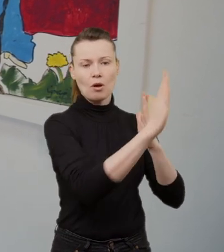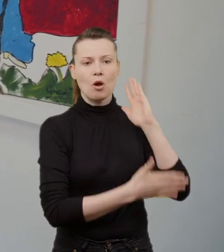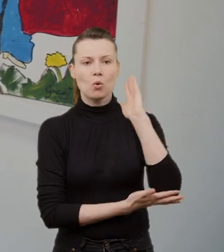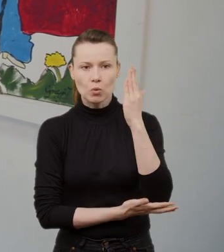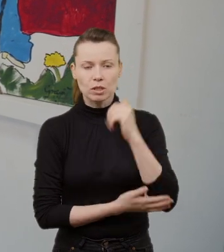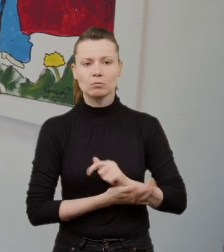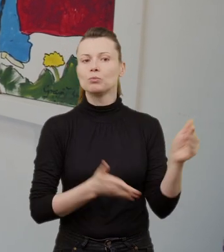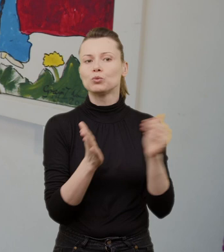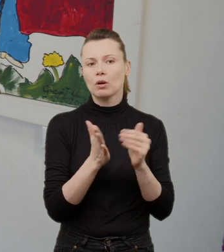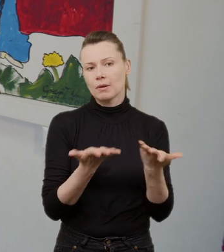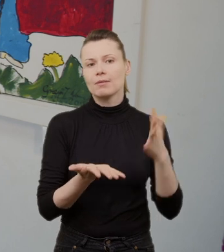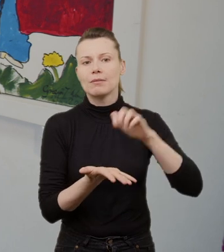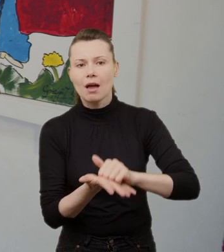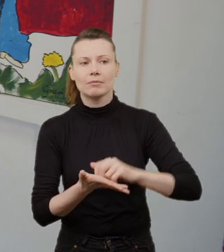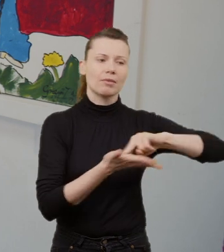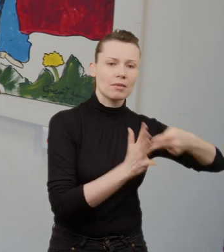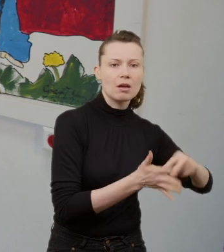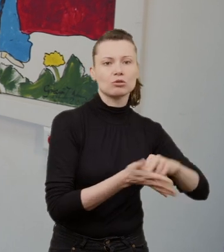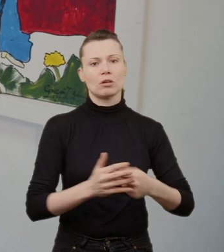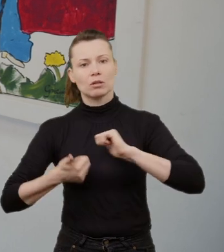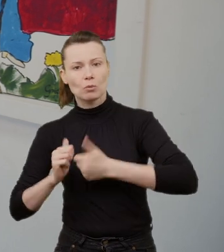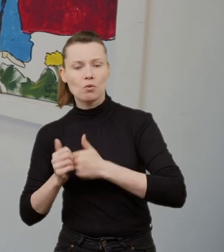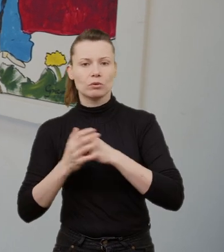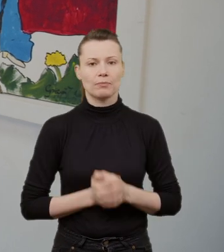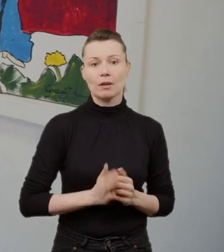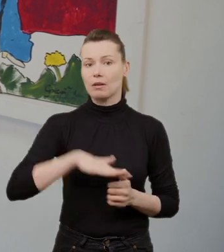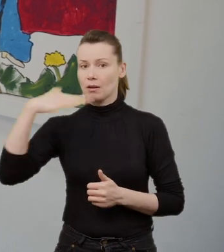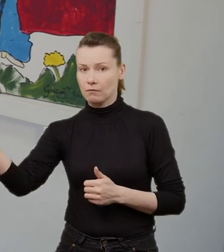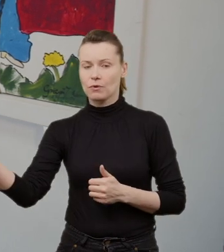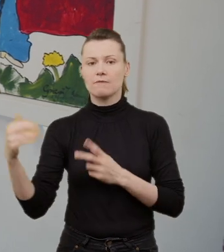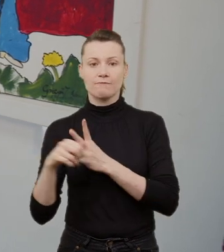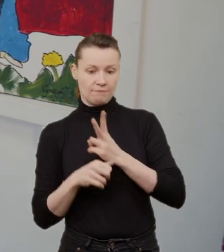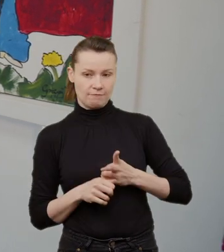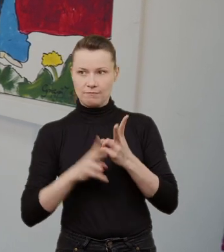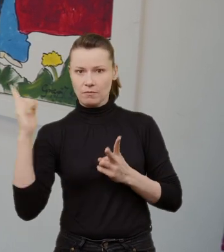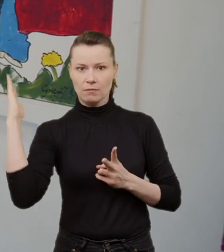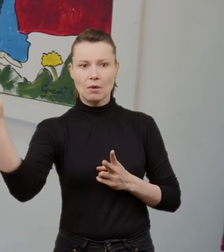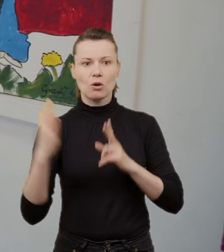Te przydają się podczas zajęć tanecznych i sportowych. Naprzeciwko wejścia są duże okna,